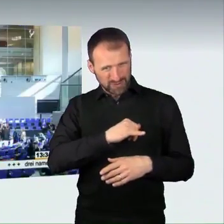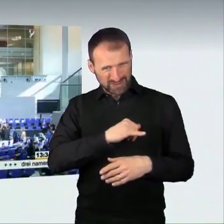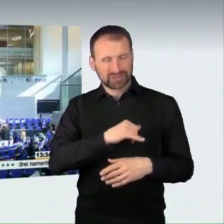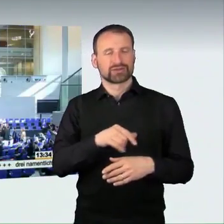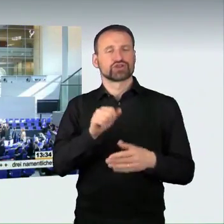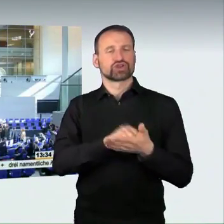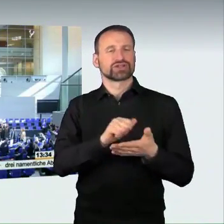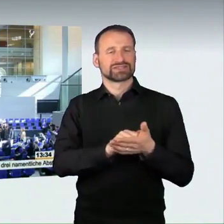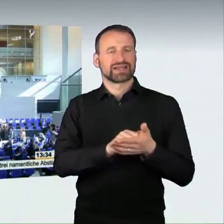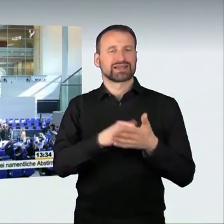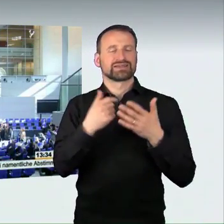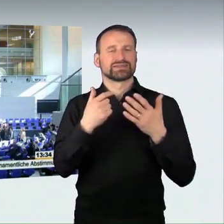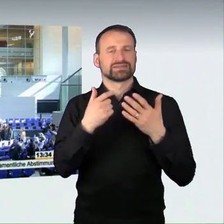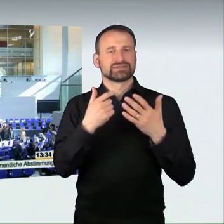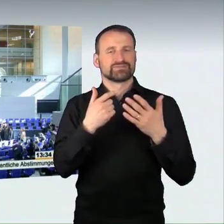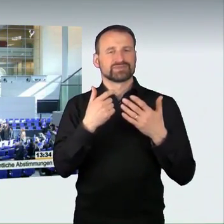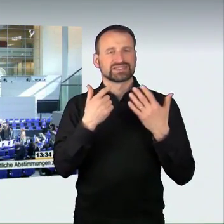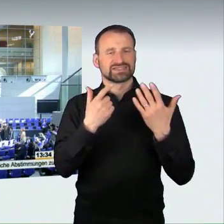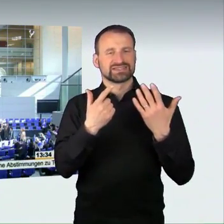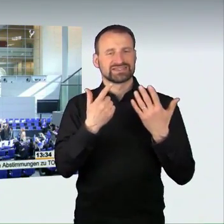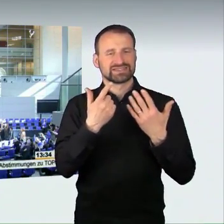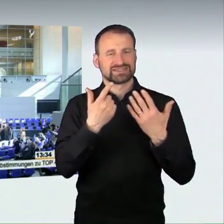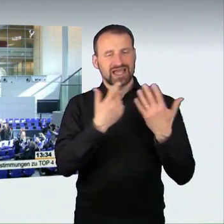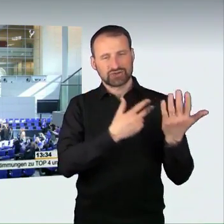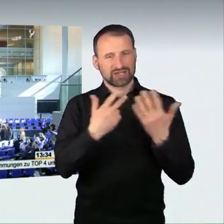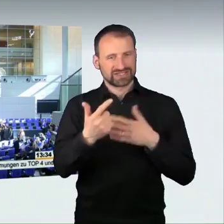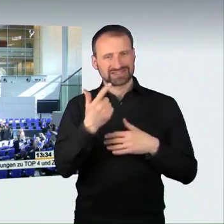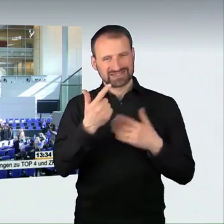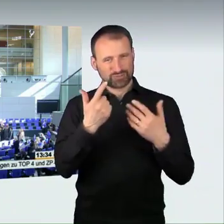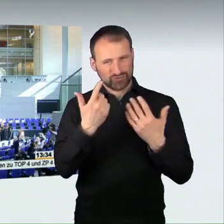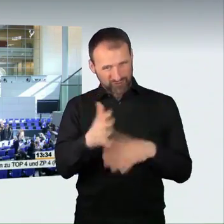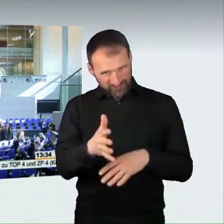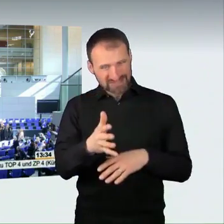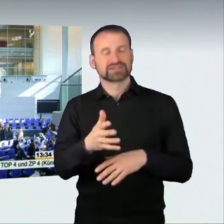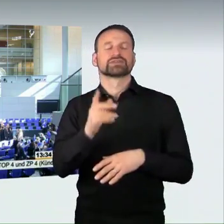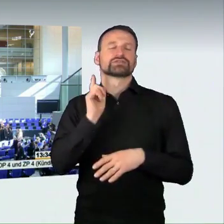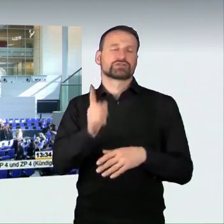Auf Verlangen der Fraktion Bündnis 90/Die Grünen stimmen wir namentlich ab.